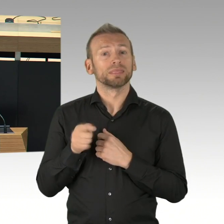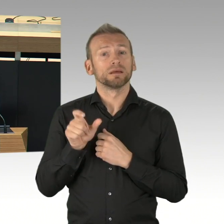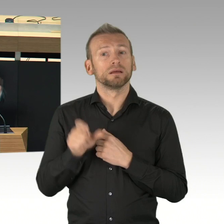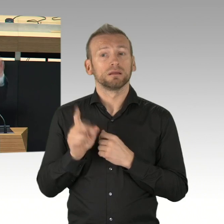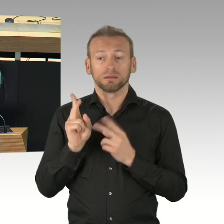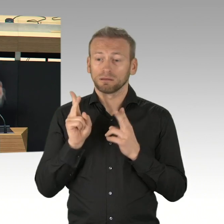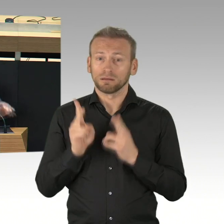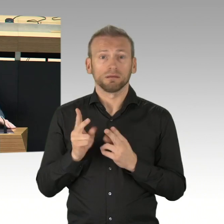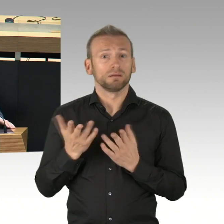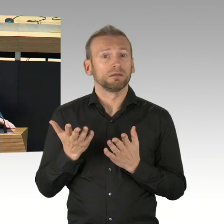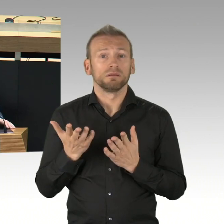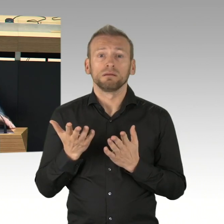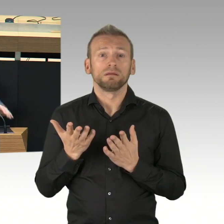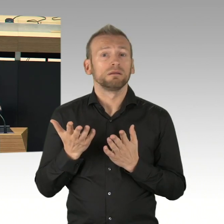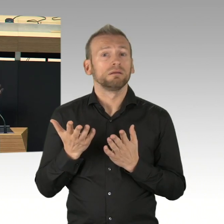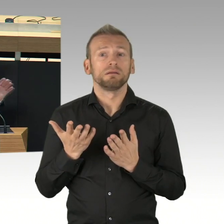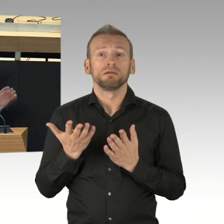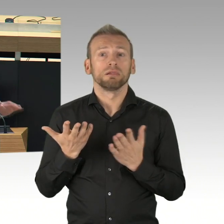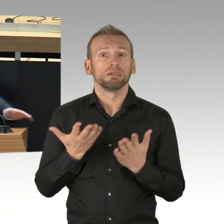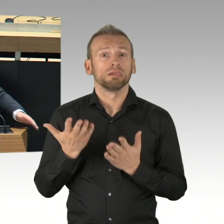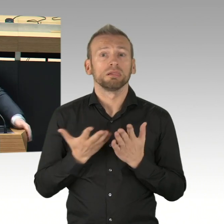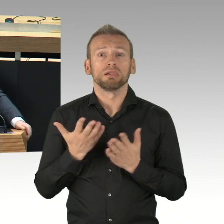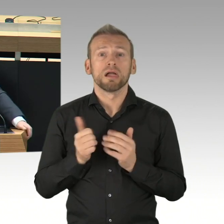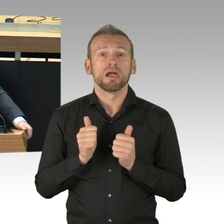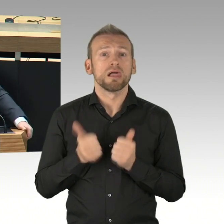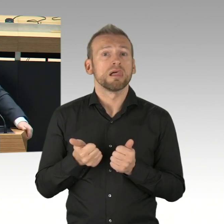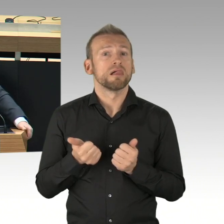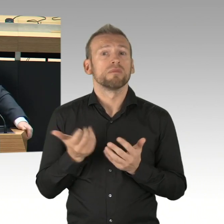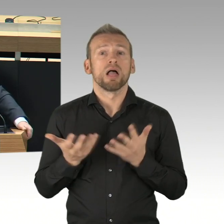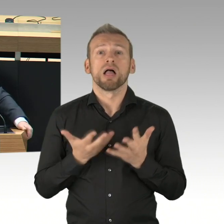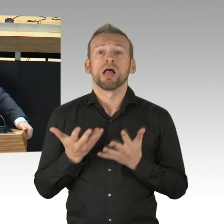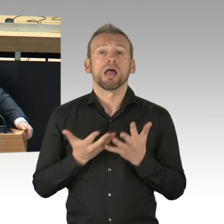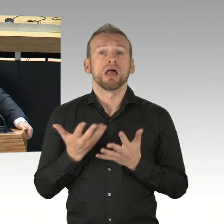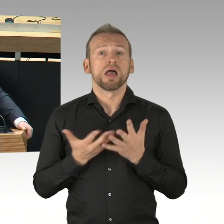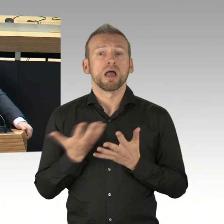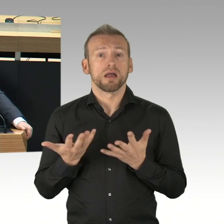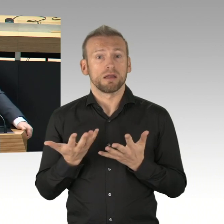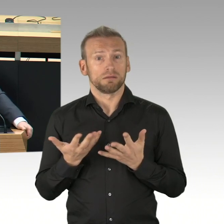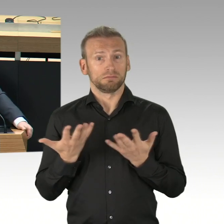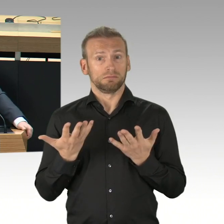Herr Wolf sprach ja vorhin von Rahmenbedingungen, er will Rahmenbedingungen regeln. Also wir haben hier Milieuschutz in dieser Stadt.